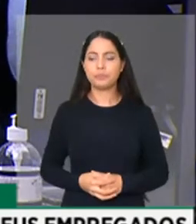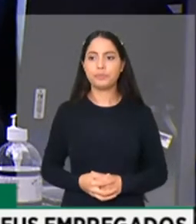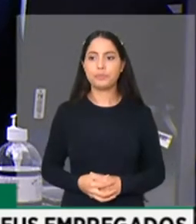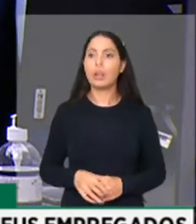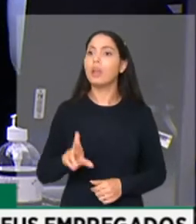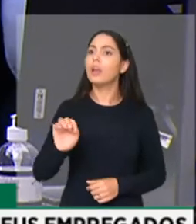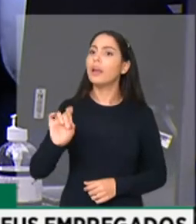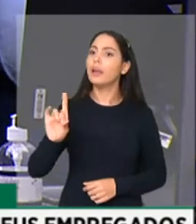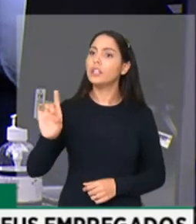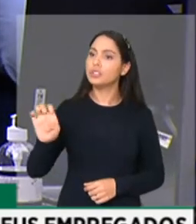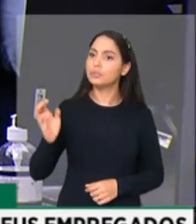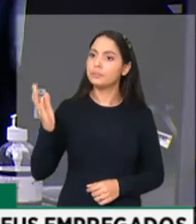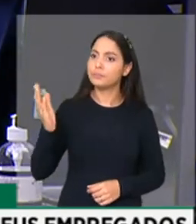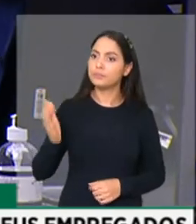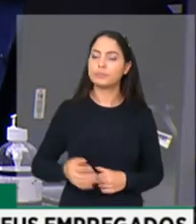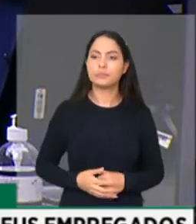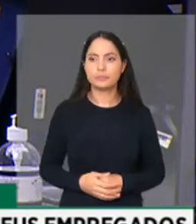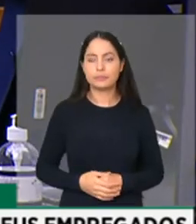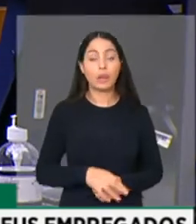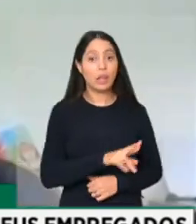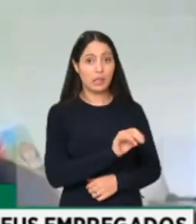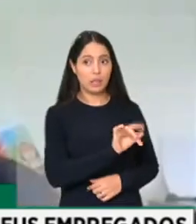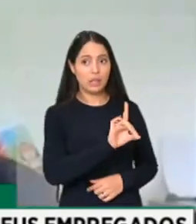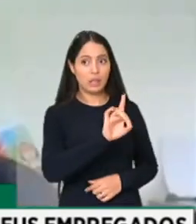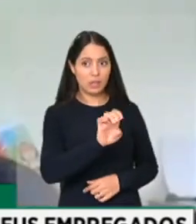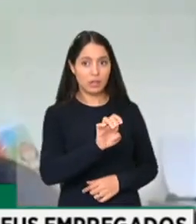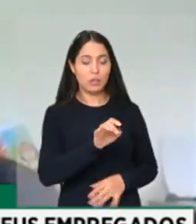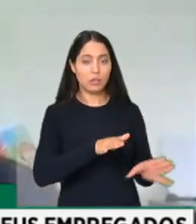[PRESIDENTE]: REDE?! -- [DEPUTADA]: REDE ORIENTA NÃO É EMENDA E NÃO AO DESTAQUE E SÓ REFORÇANDO